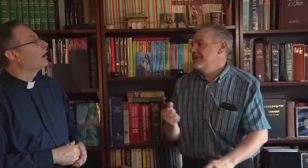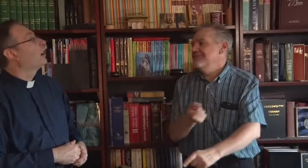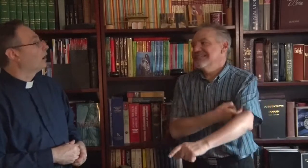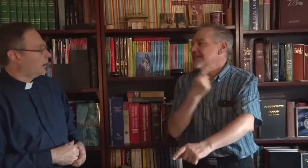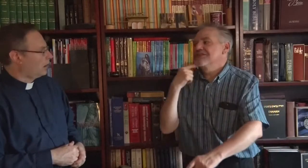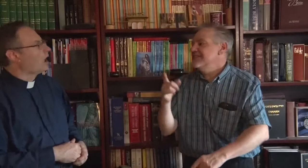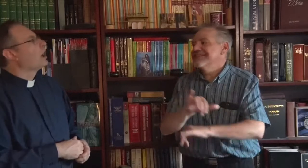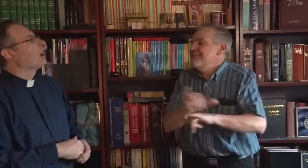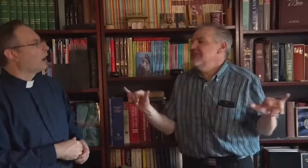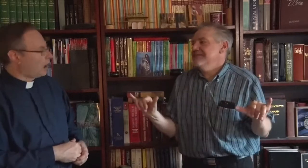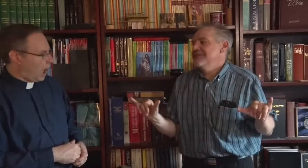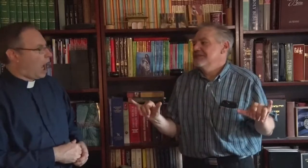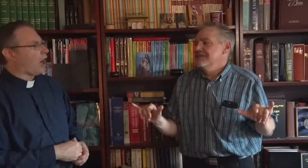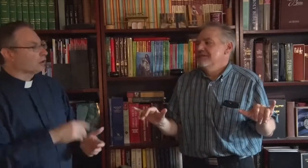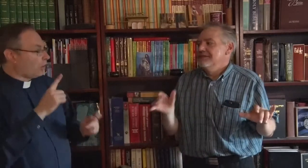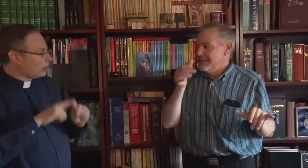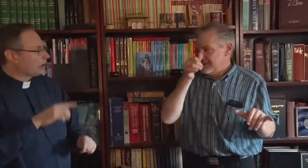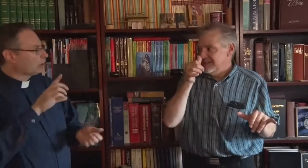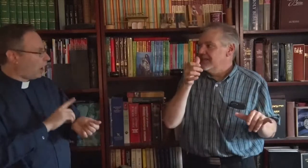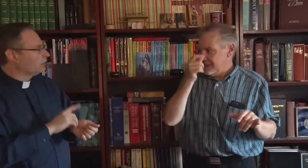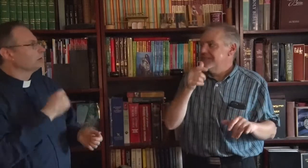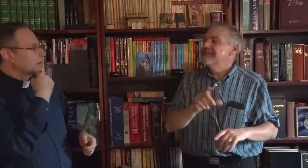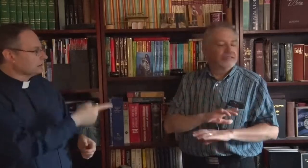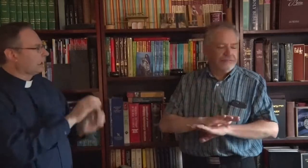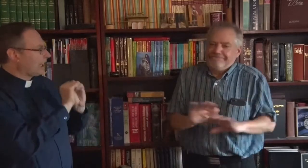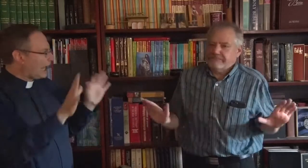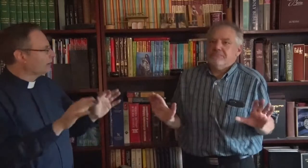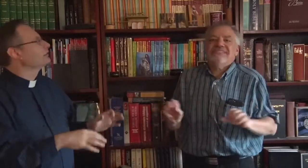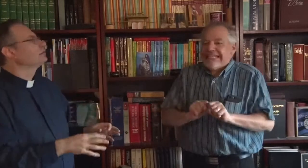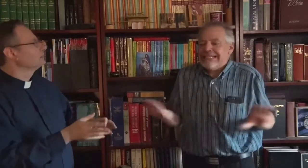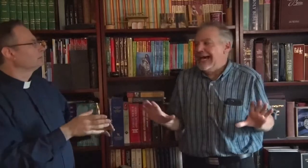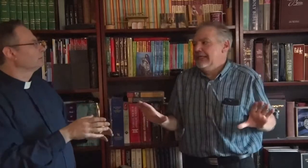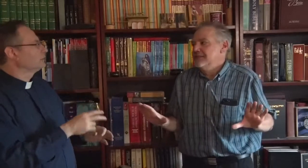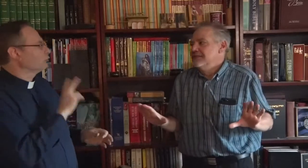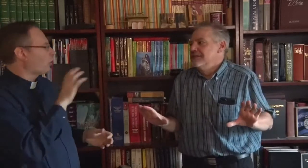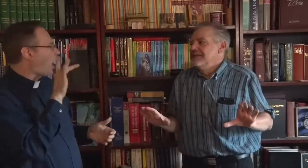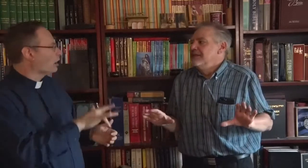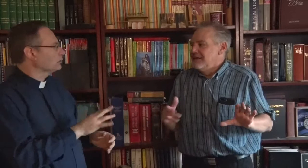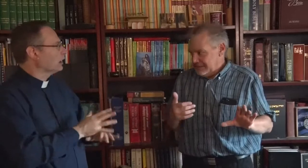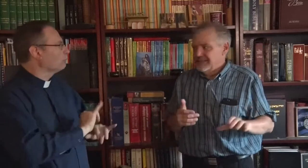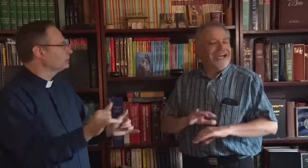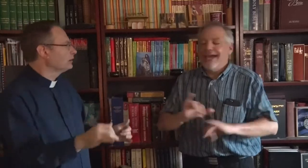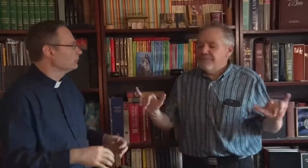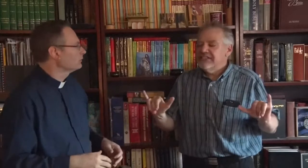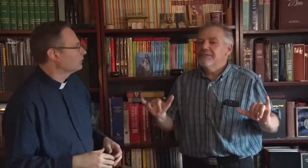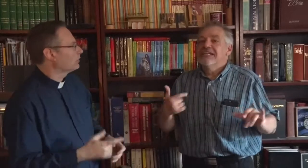Les médecins ont dit que c’est impossible. Ah tu avais les docteurs qui disaient clairement… que ton cas est impossible.